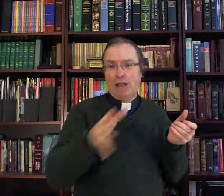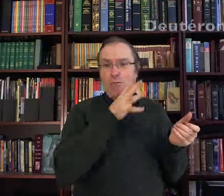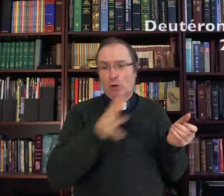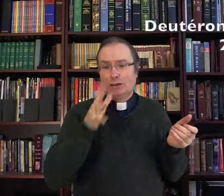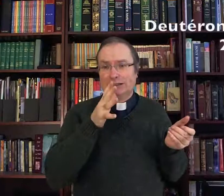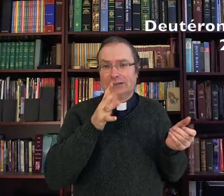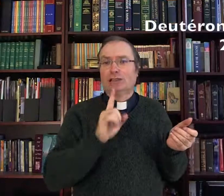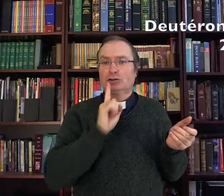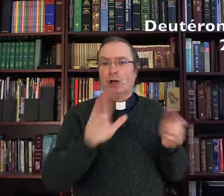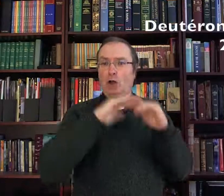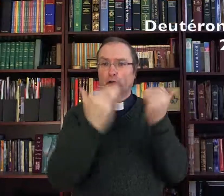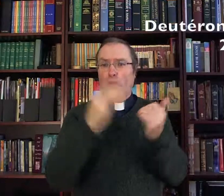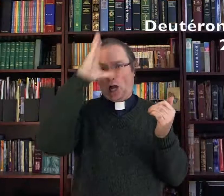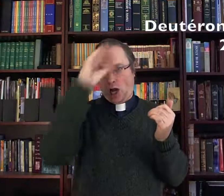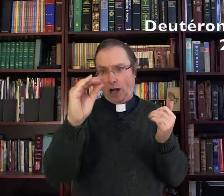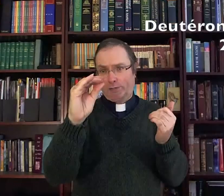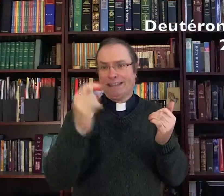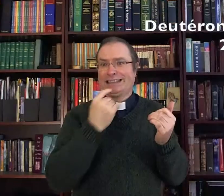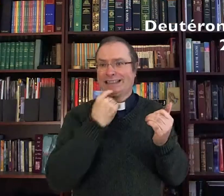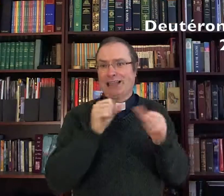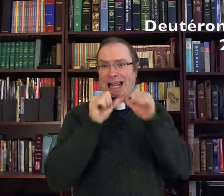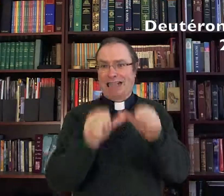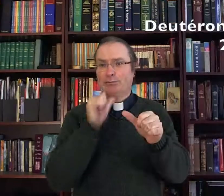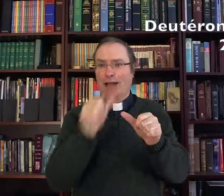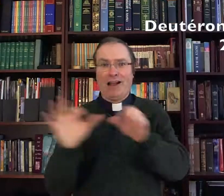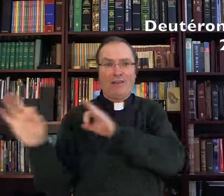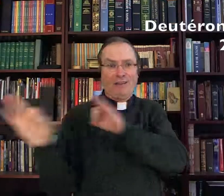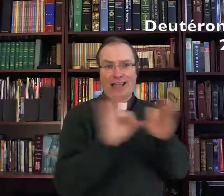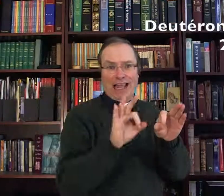Maudit soit tout homme qui ne reste pas fidèle